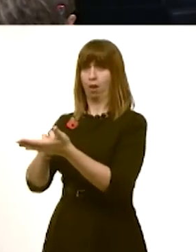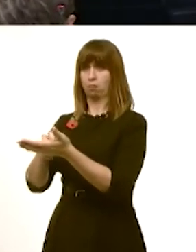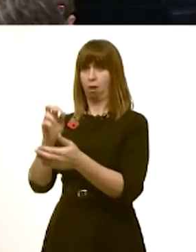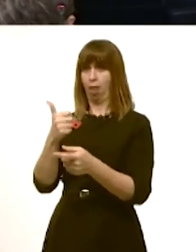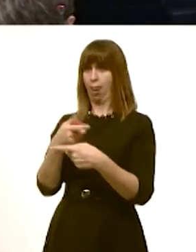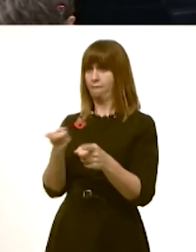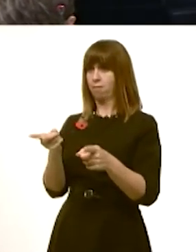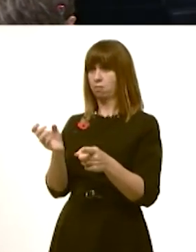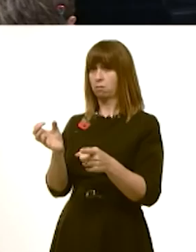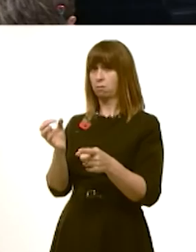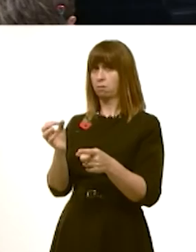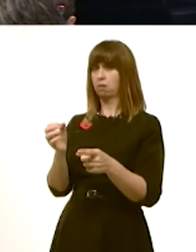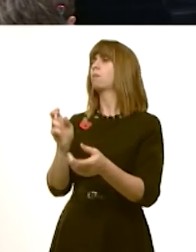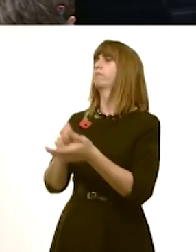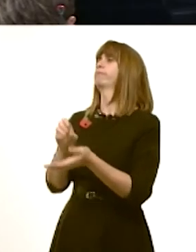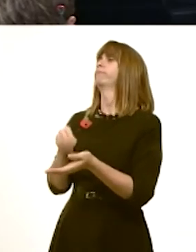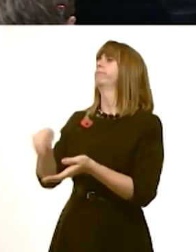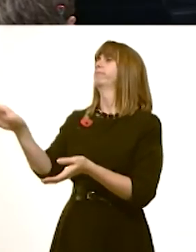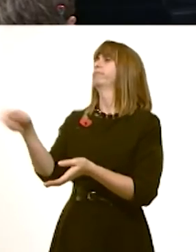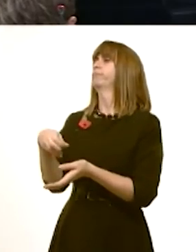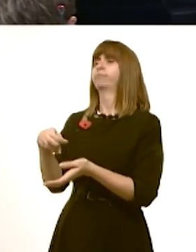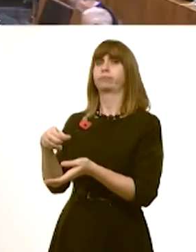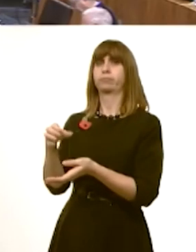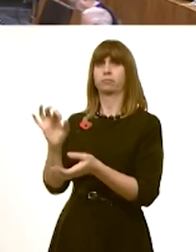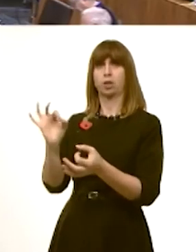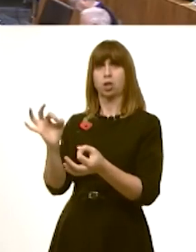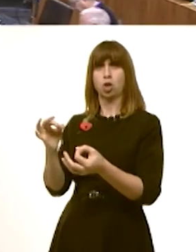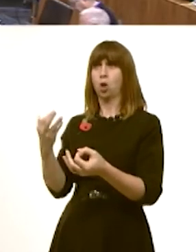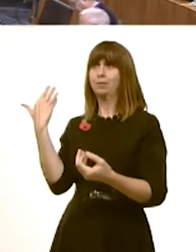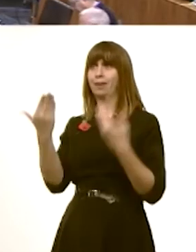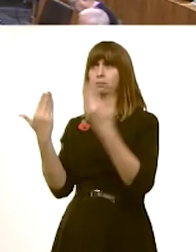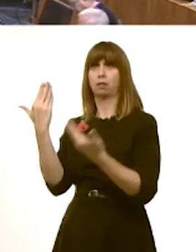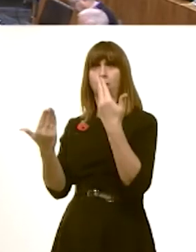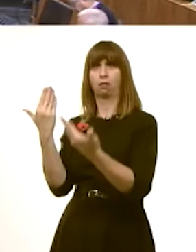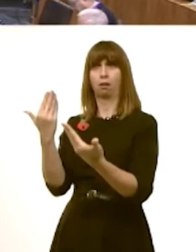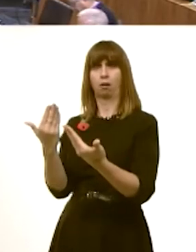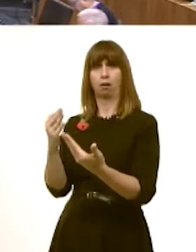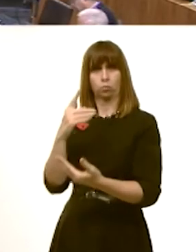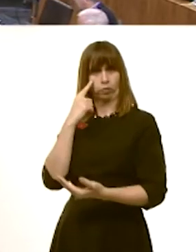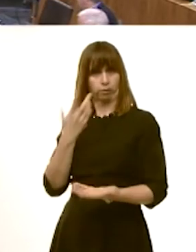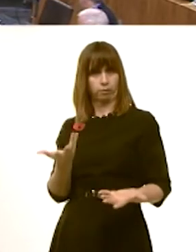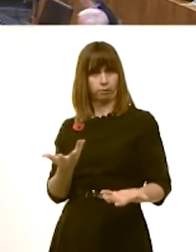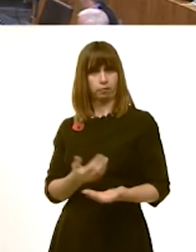edrych i mewn iír mater? Carwyn Jones: Lle maeín dderbynioló. Wrth gwrs, maeín bwysig dros ben fod yna system dendro.